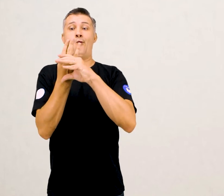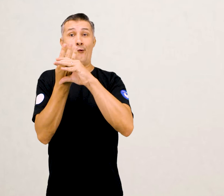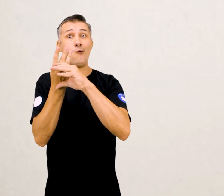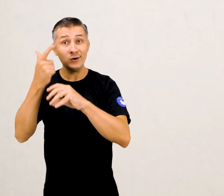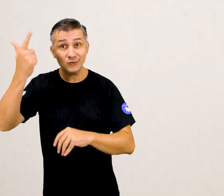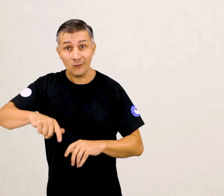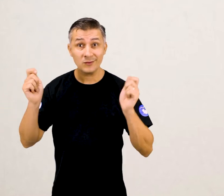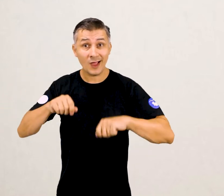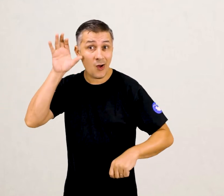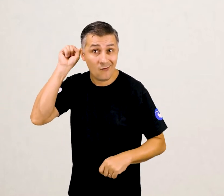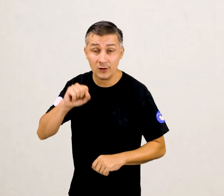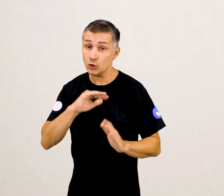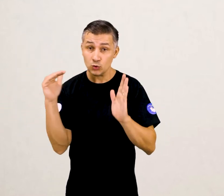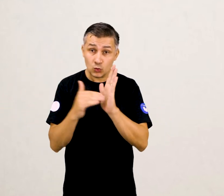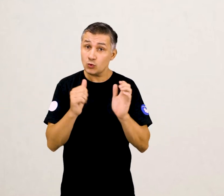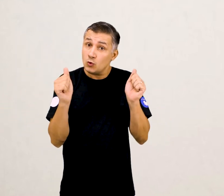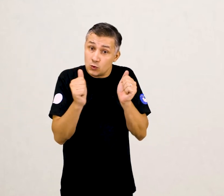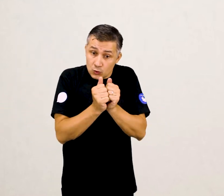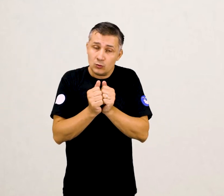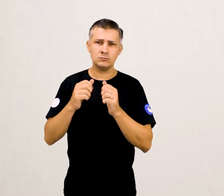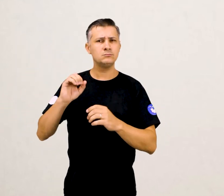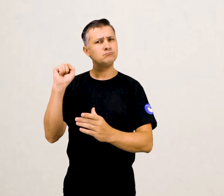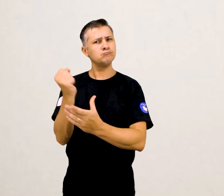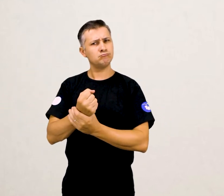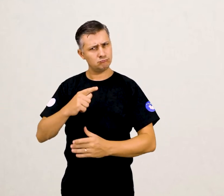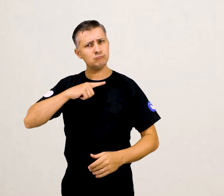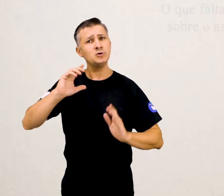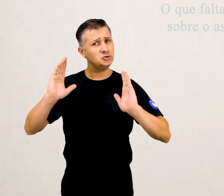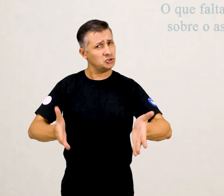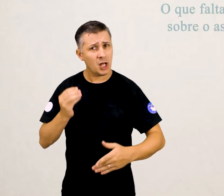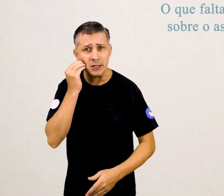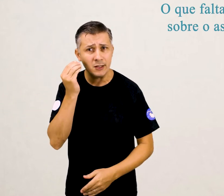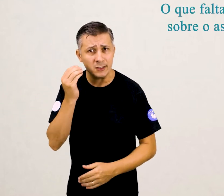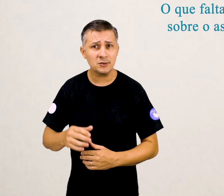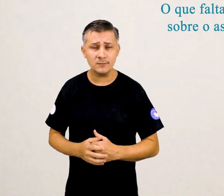Isso tudo acontece in loco e de forma segura.